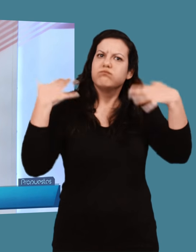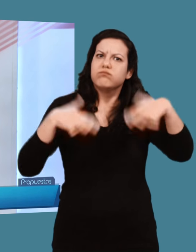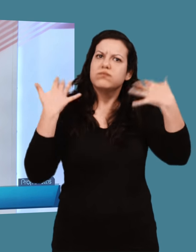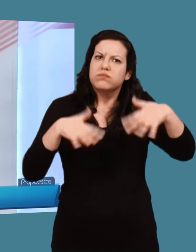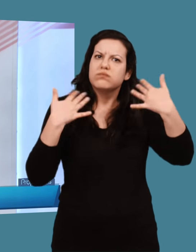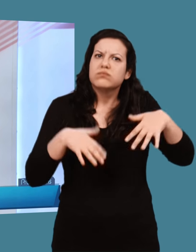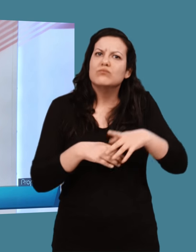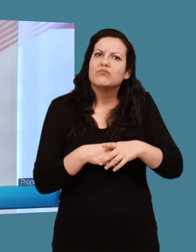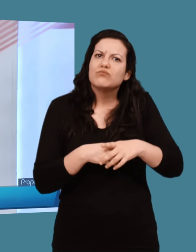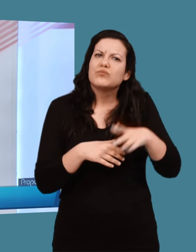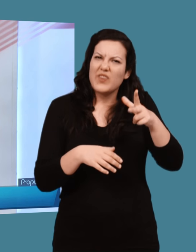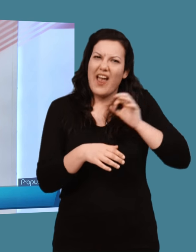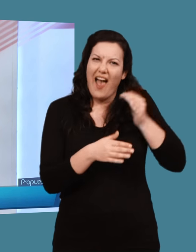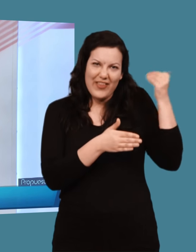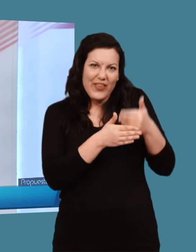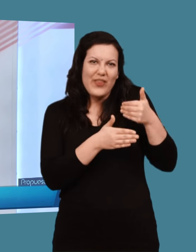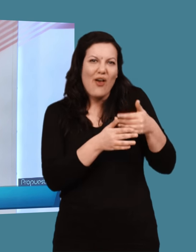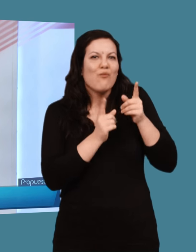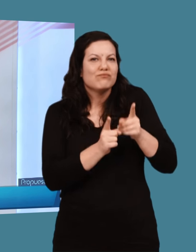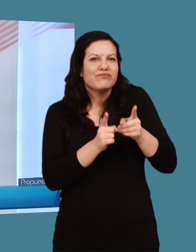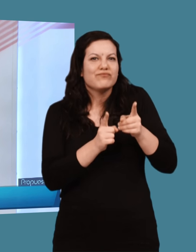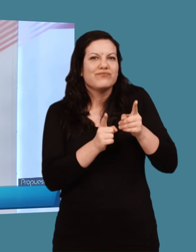En los últimos tres años se sostuvo,